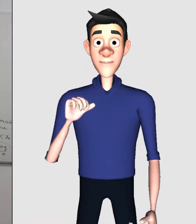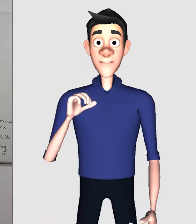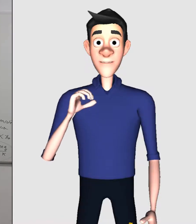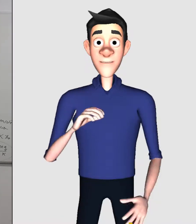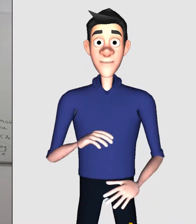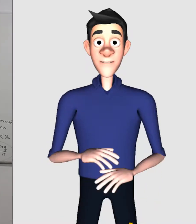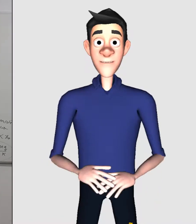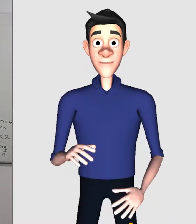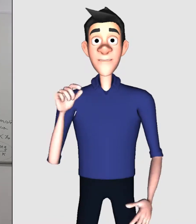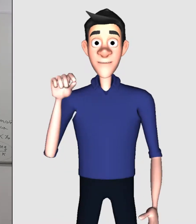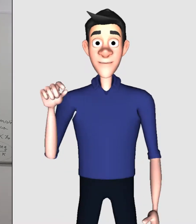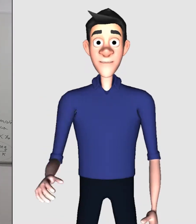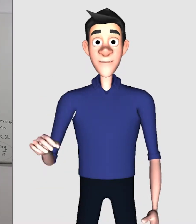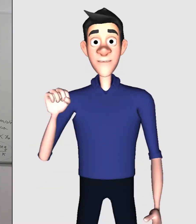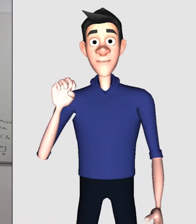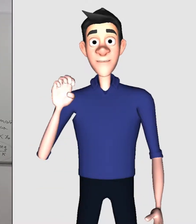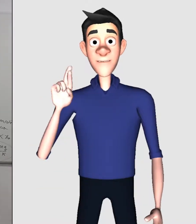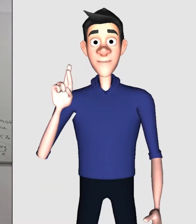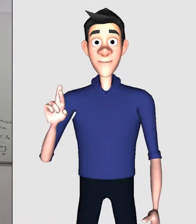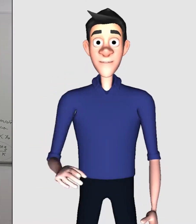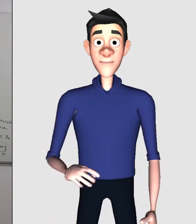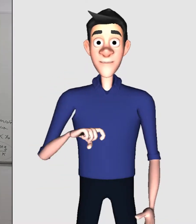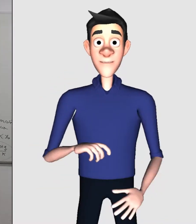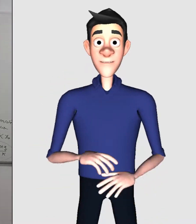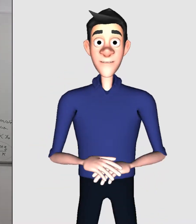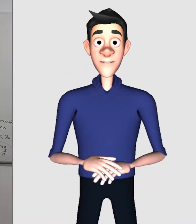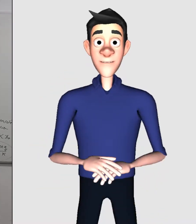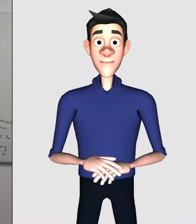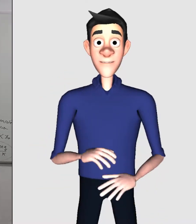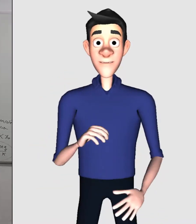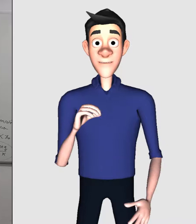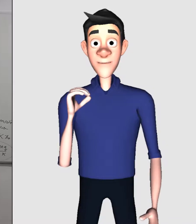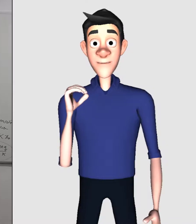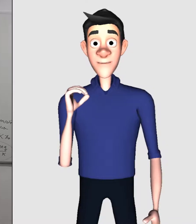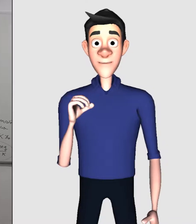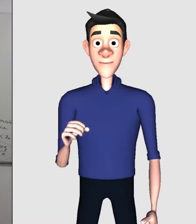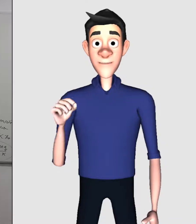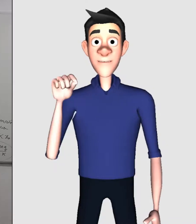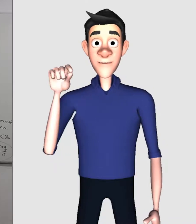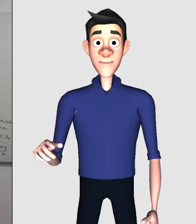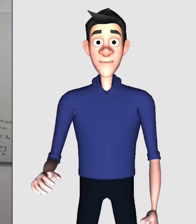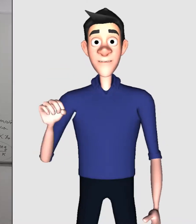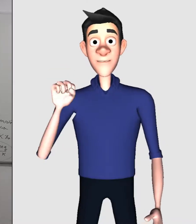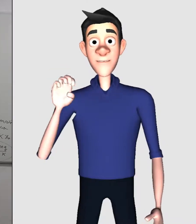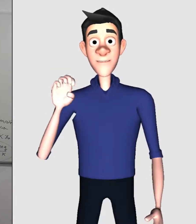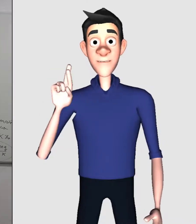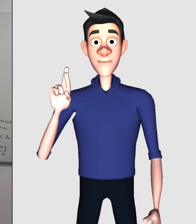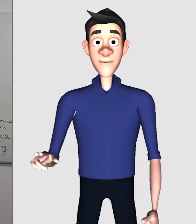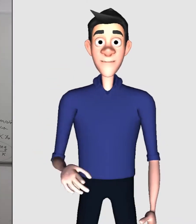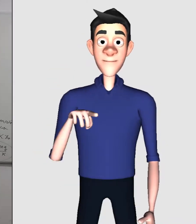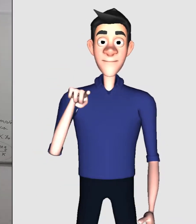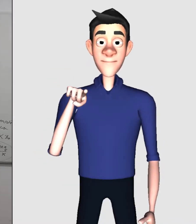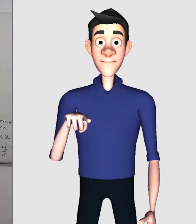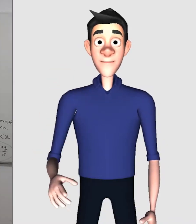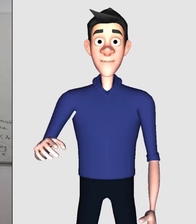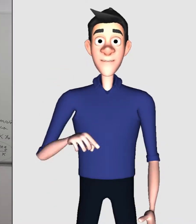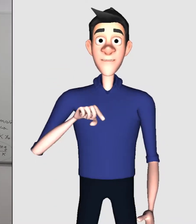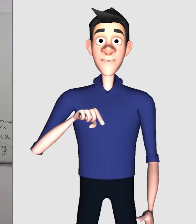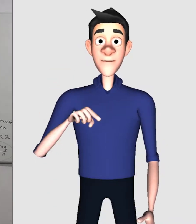Primeiro temos que saber qual é a velocidade que a massa m bate na massa M